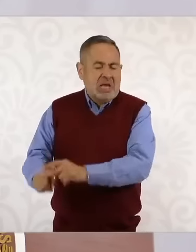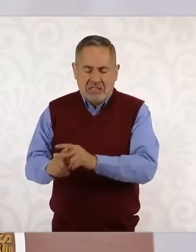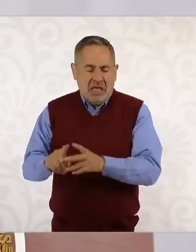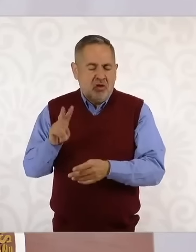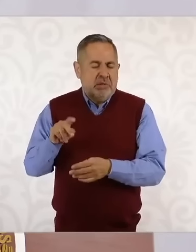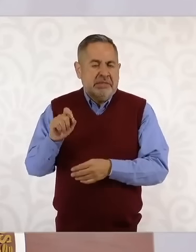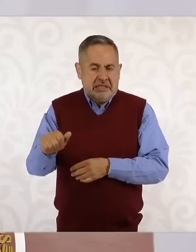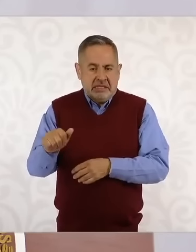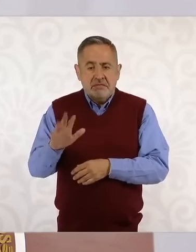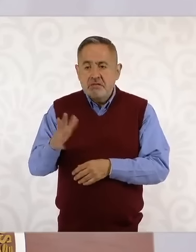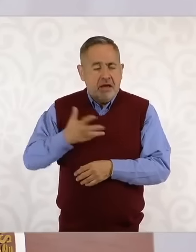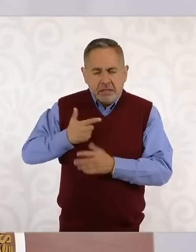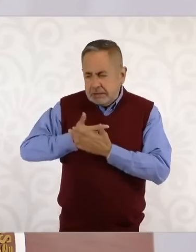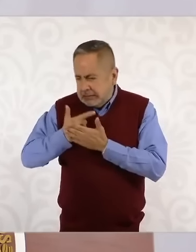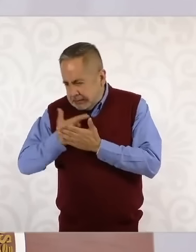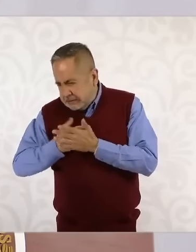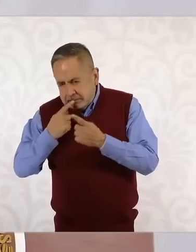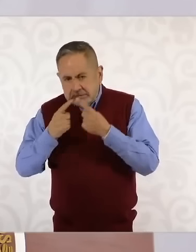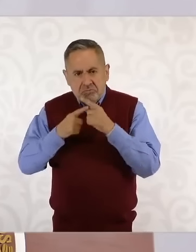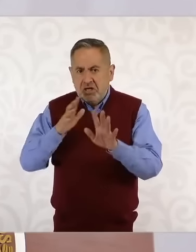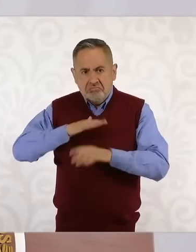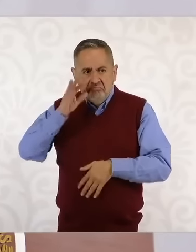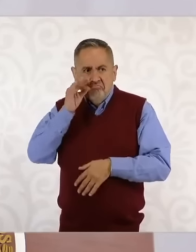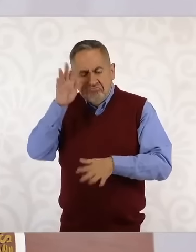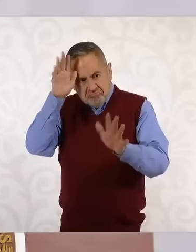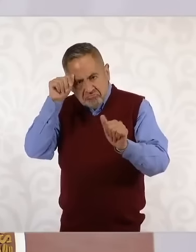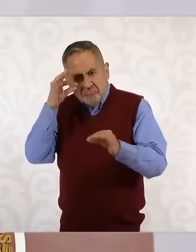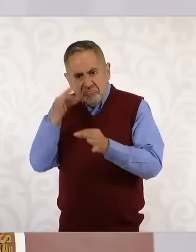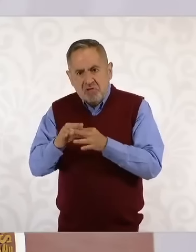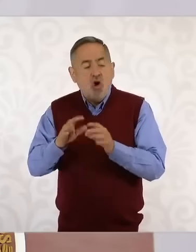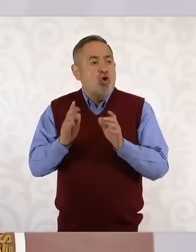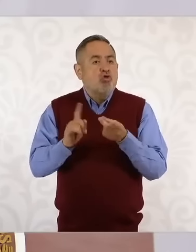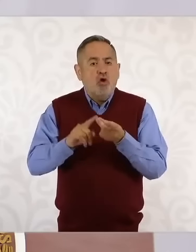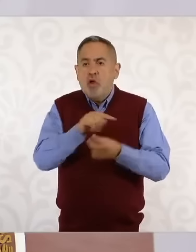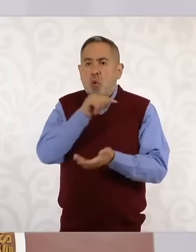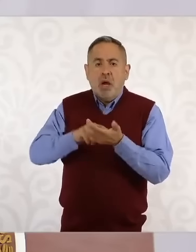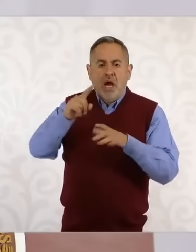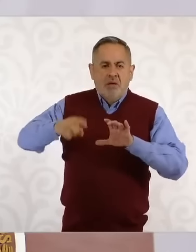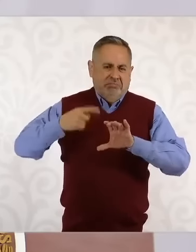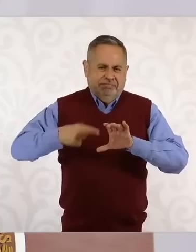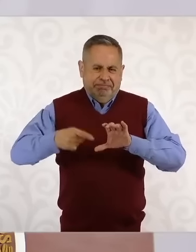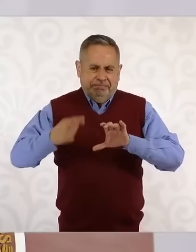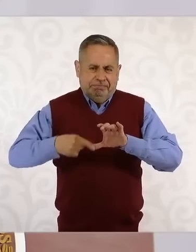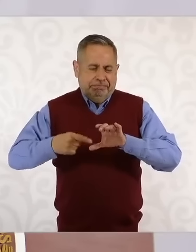se tienen incluso apalabradas, contratadas las turbinas que luego se tardan mucho en llegar.